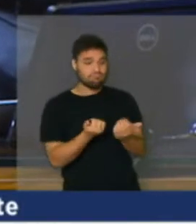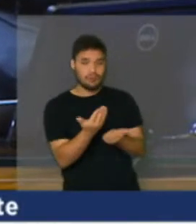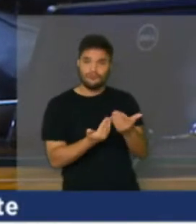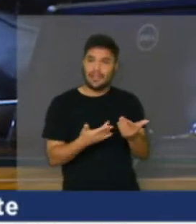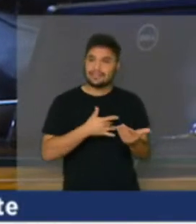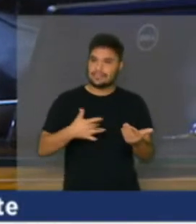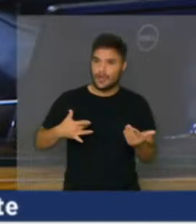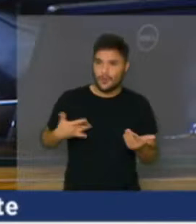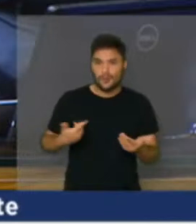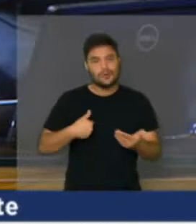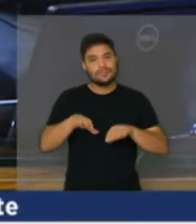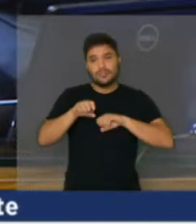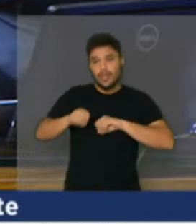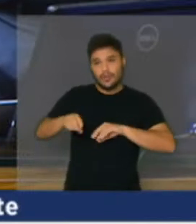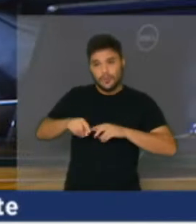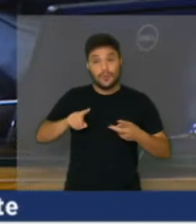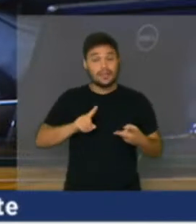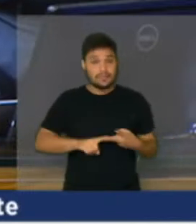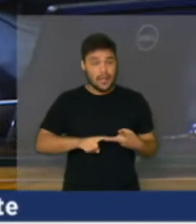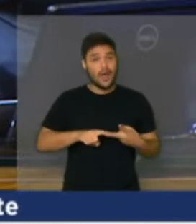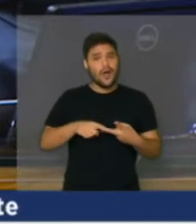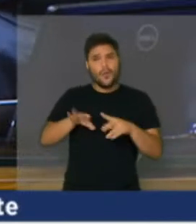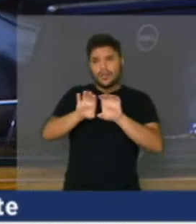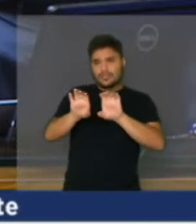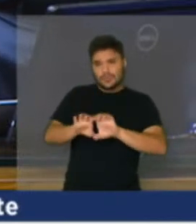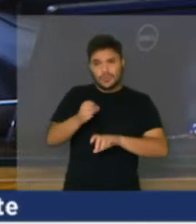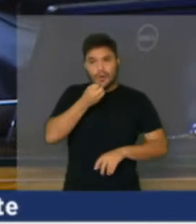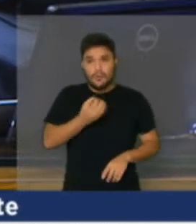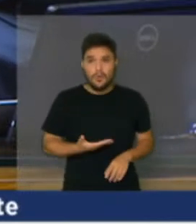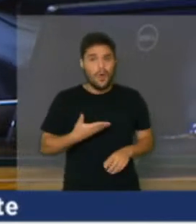INFRAESTRUTURA NOS MAIS DE 5500 MUNICÍPIOS BRASILEIROS. E QUERO LEMBRAR